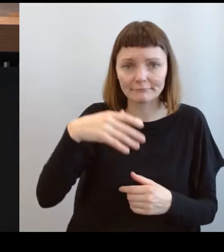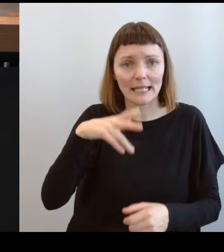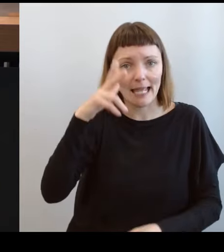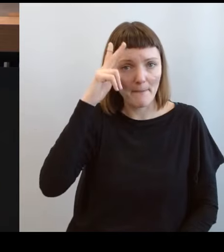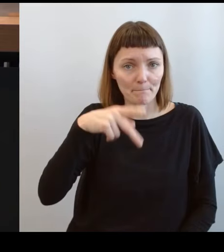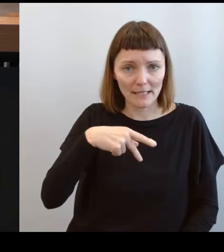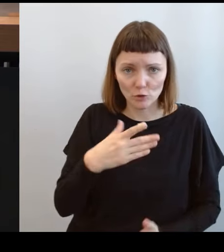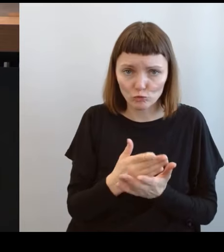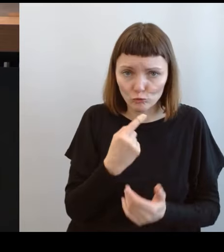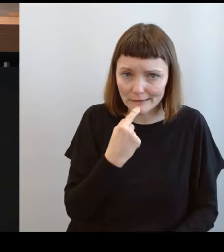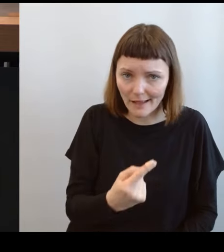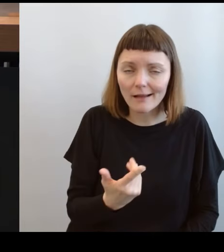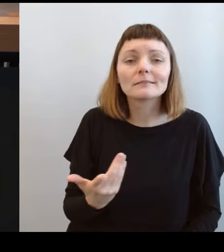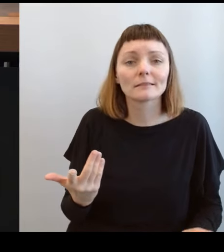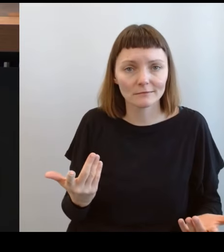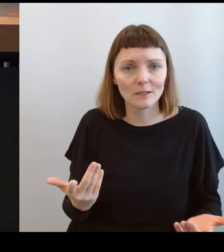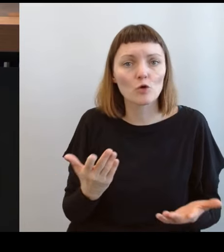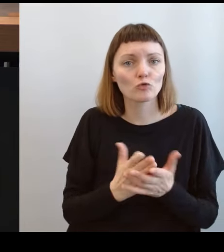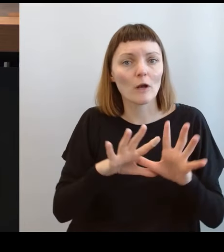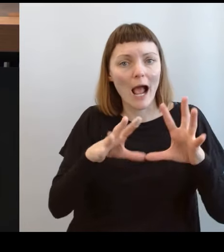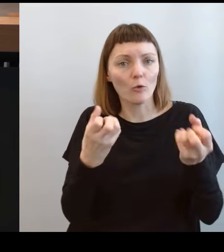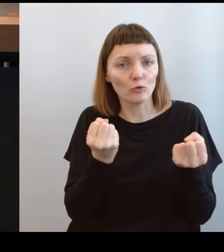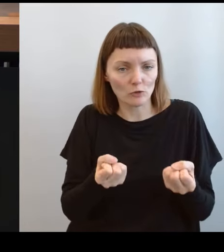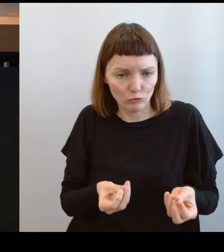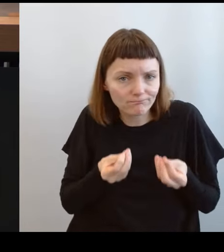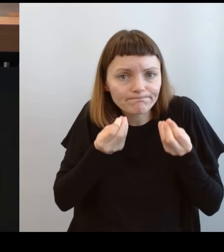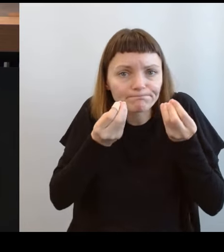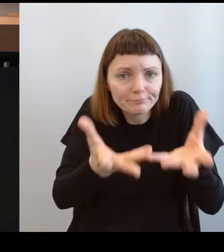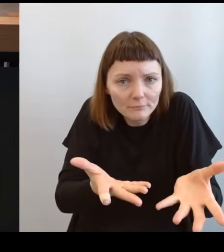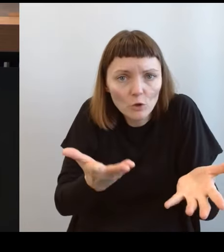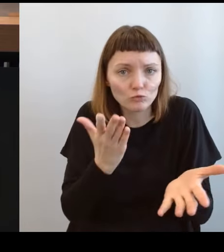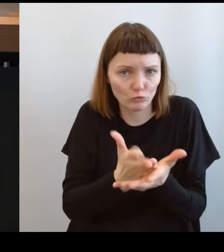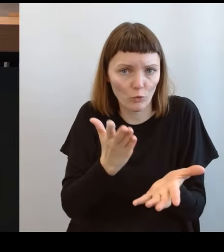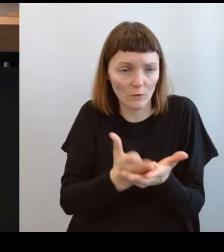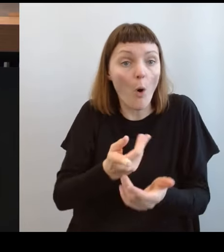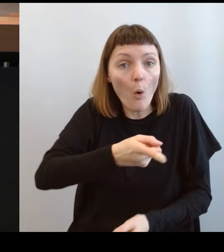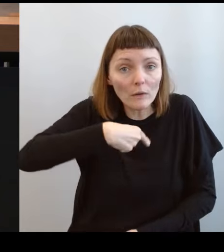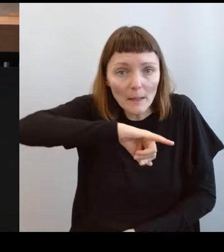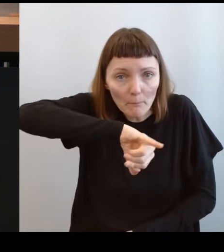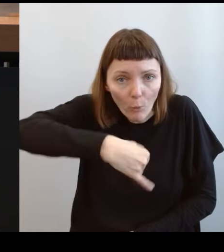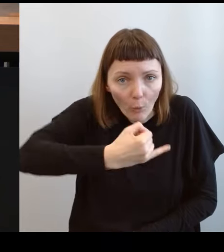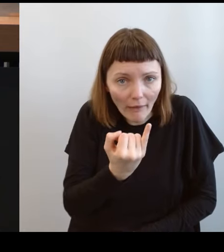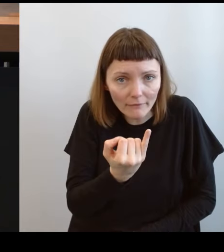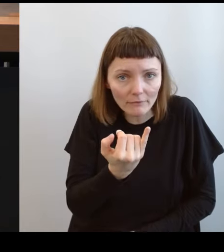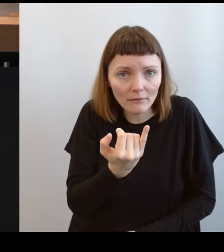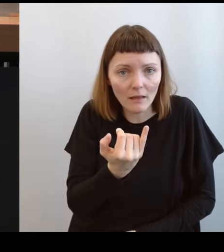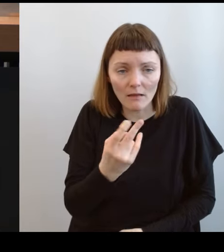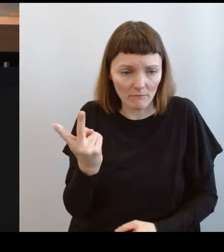Wir sind tatsächlich dabei. Es ist unser Projekt und wir werden es durchführen. (Beifall) Wir wissen, wie wichtig dieses Projekt ist.